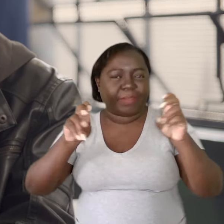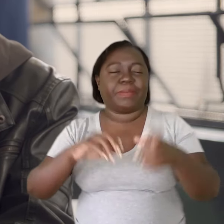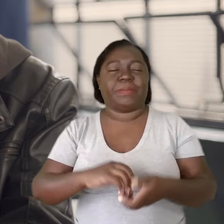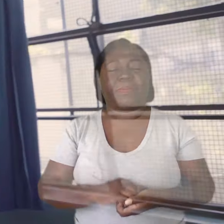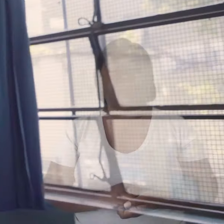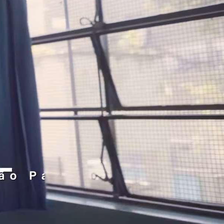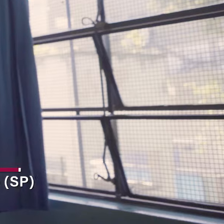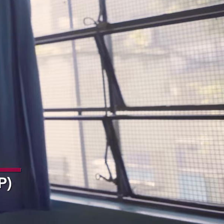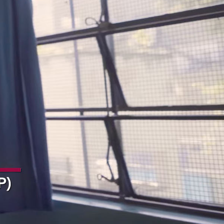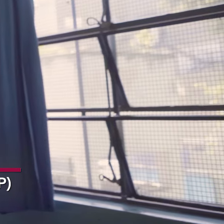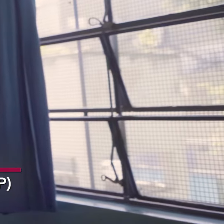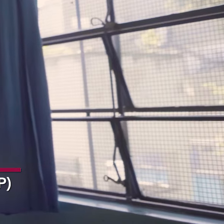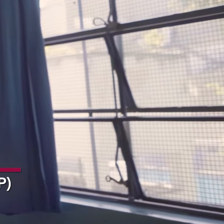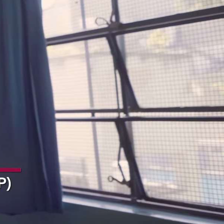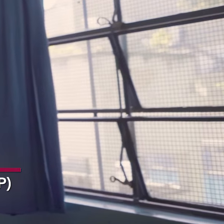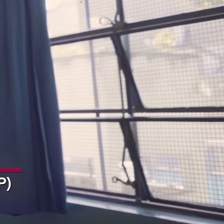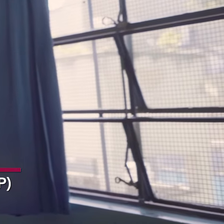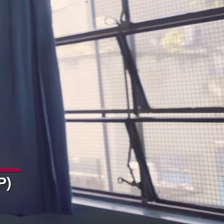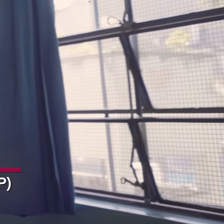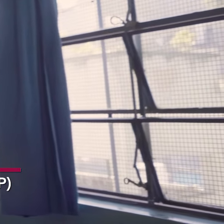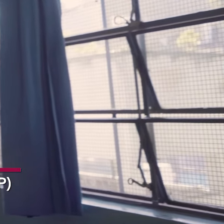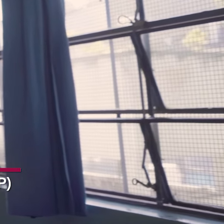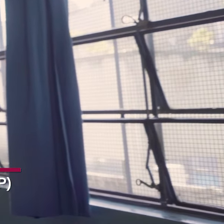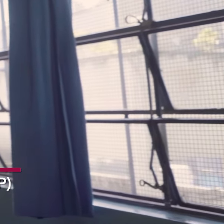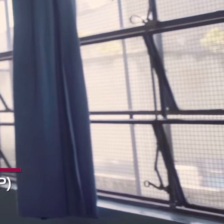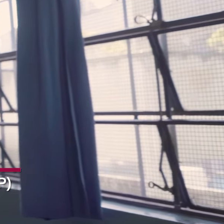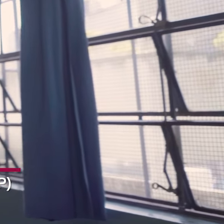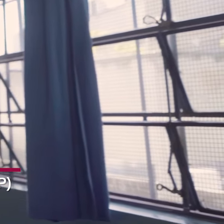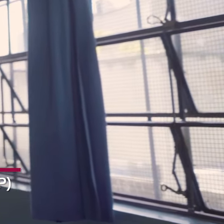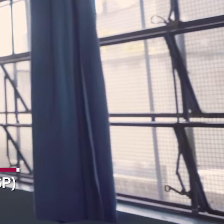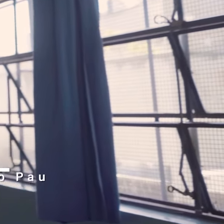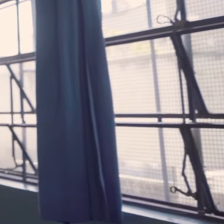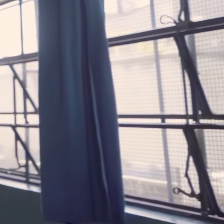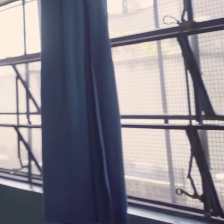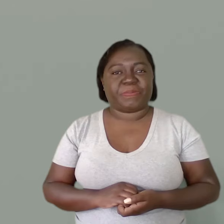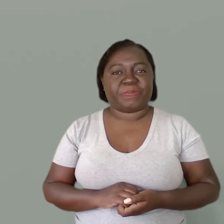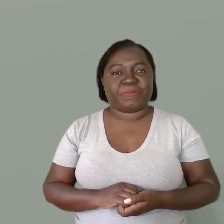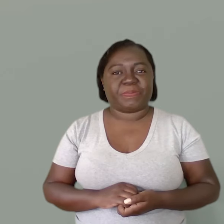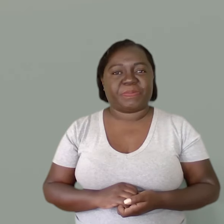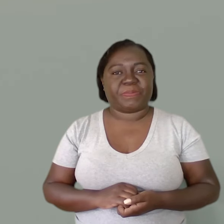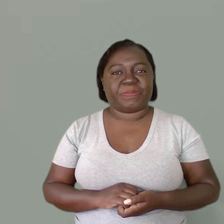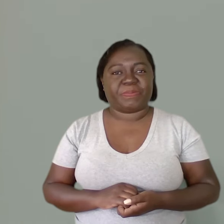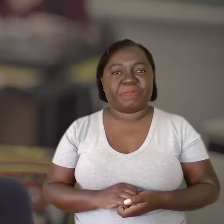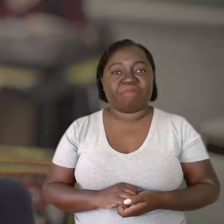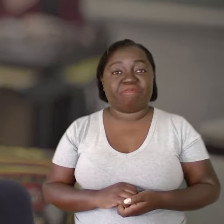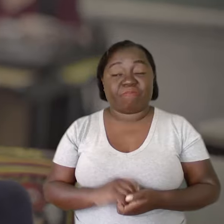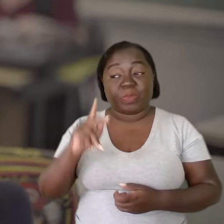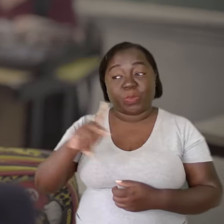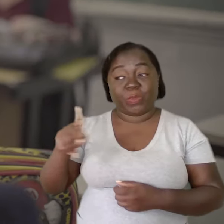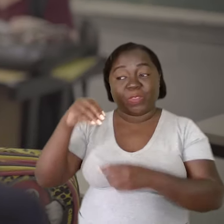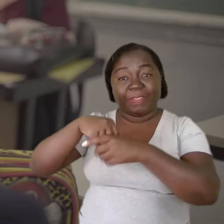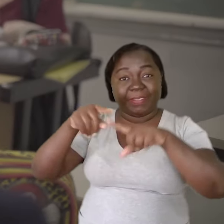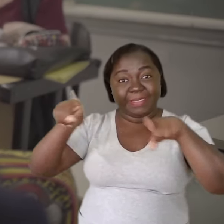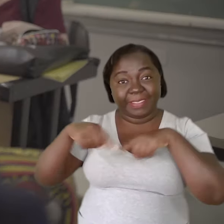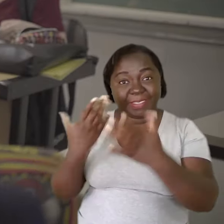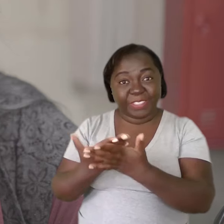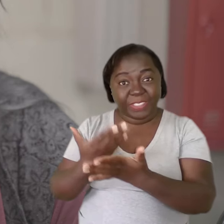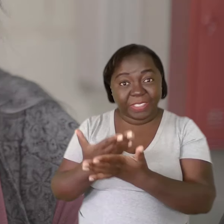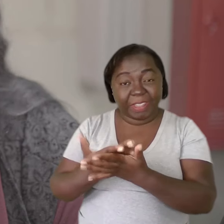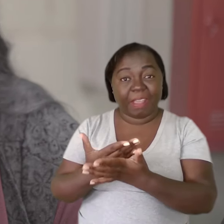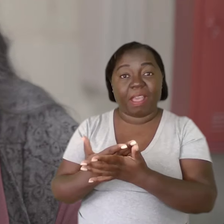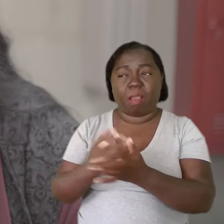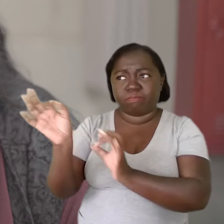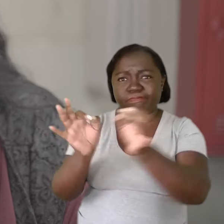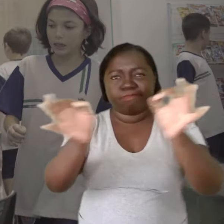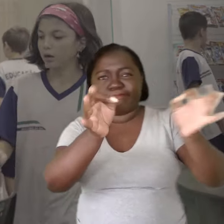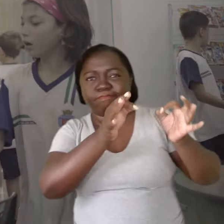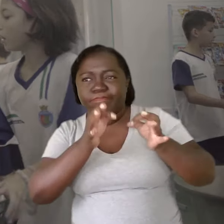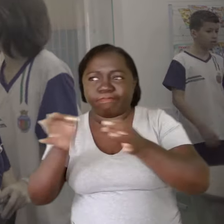O professor na sala de aula é o maestro.